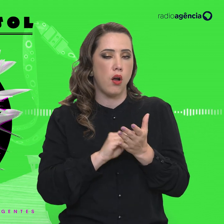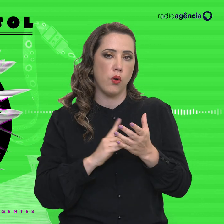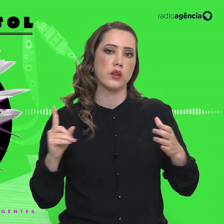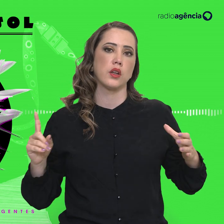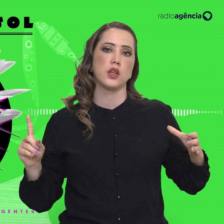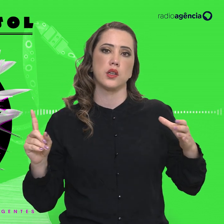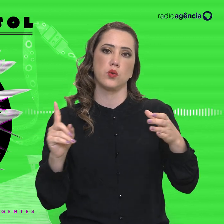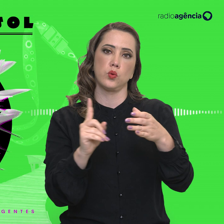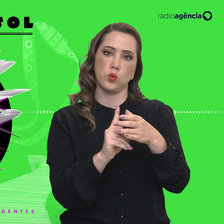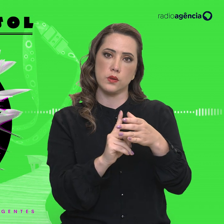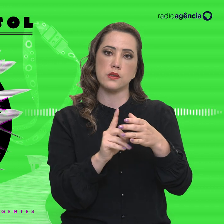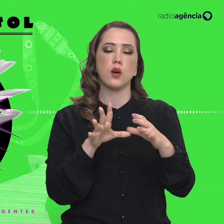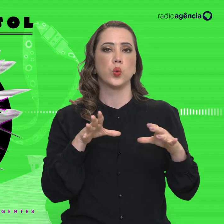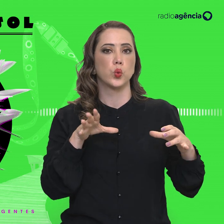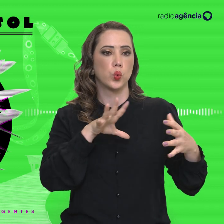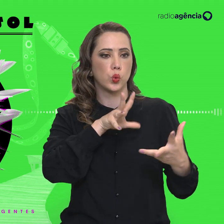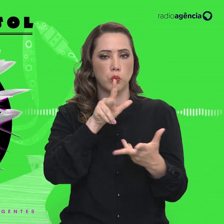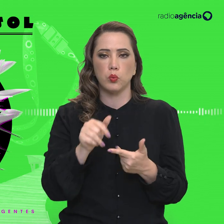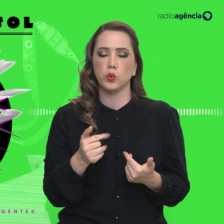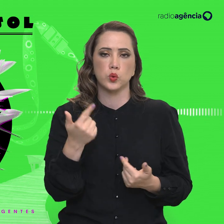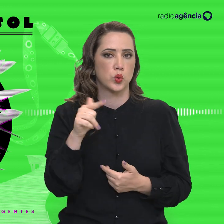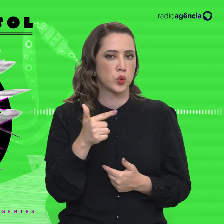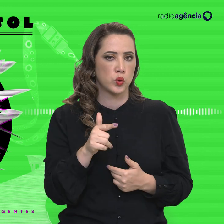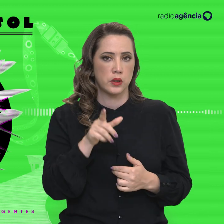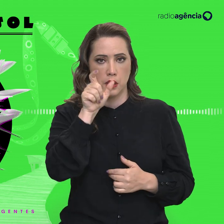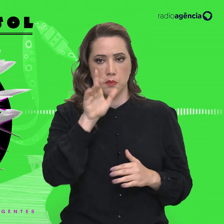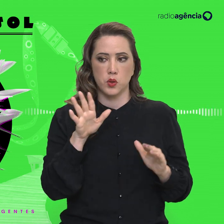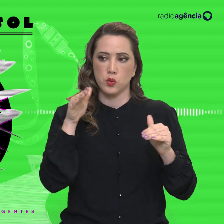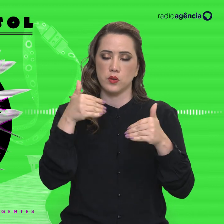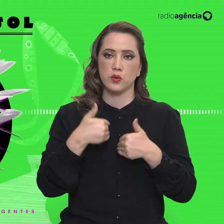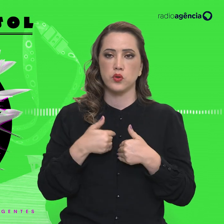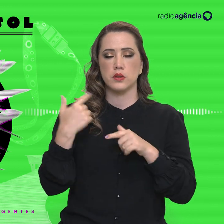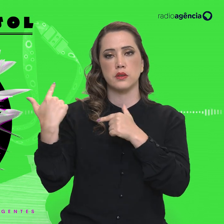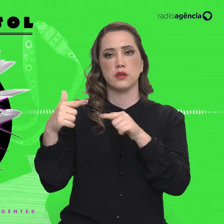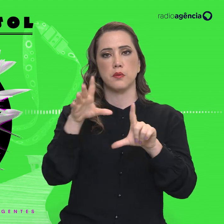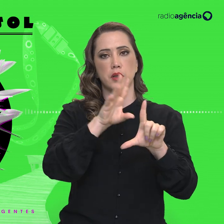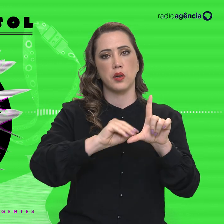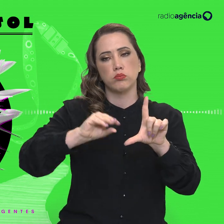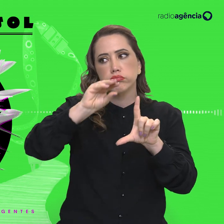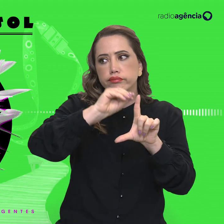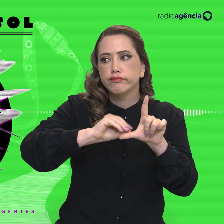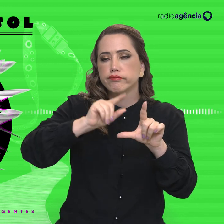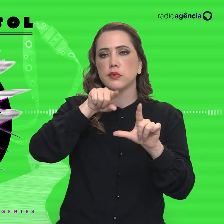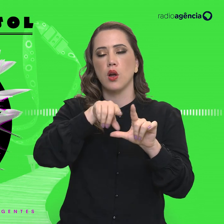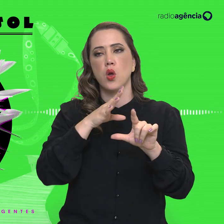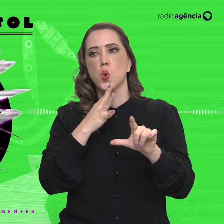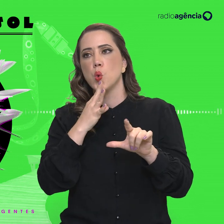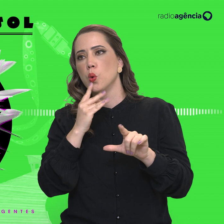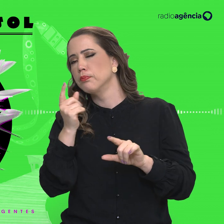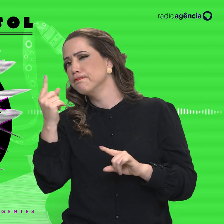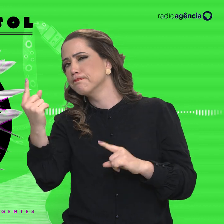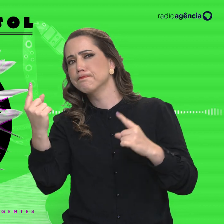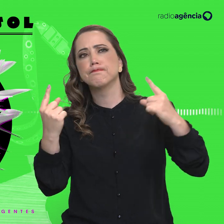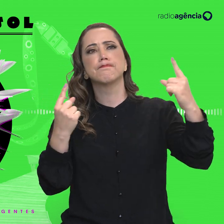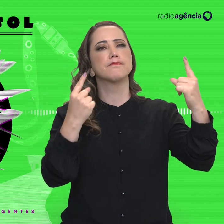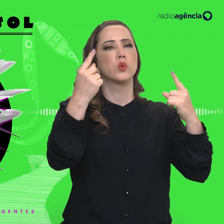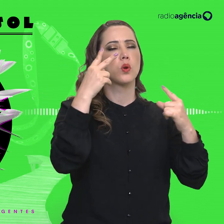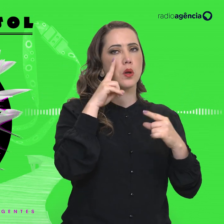de modo geral, a gente não tem tantos autistas na dublagem. Eu conheço alguns colegas que estão no espectro autista,